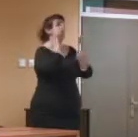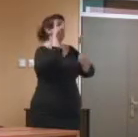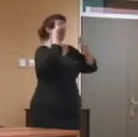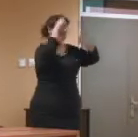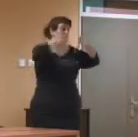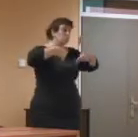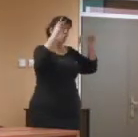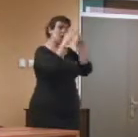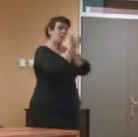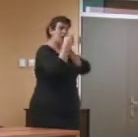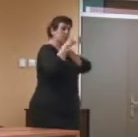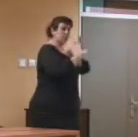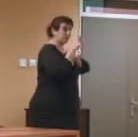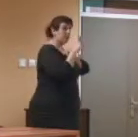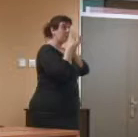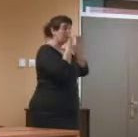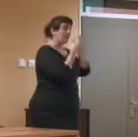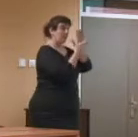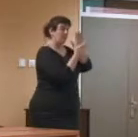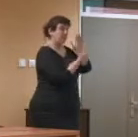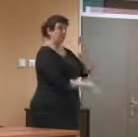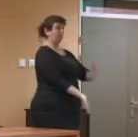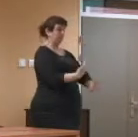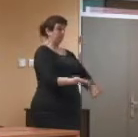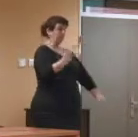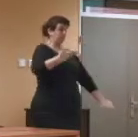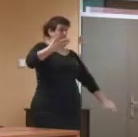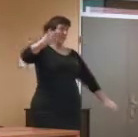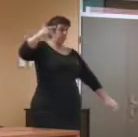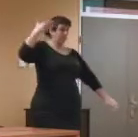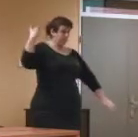la grabación era anterior. En esa grabación él decía "quiero hacerme rico,